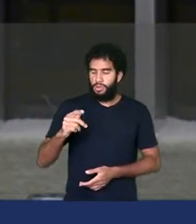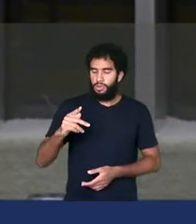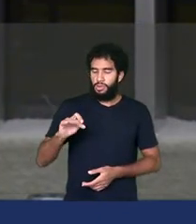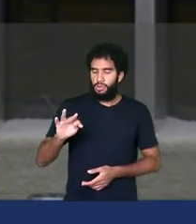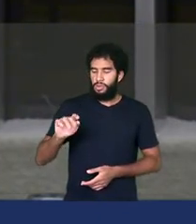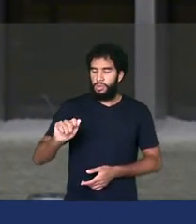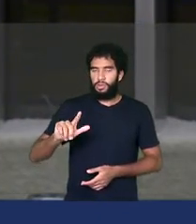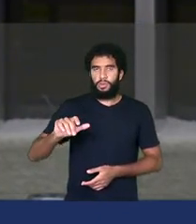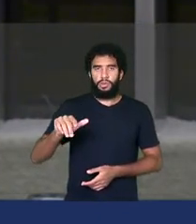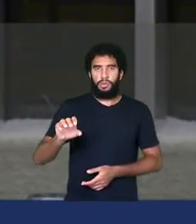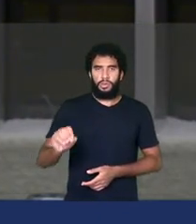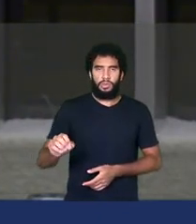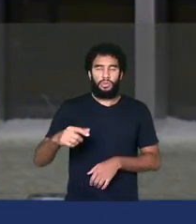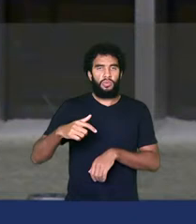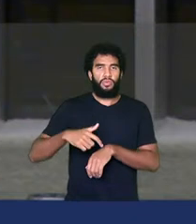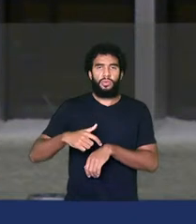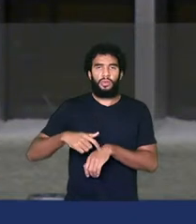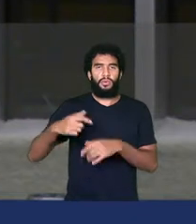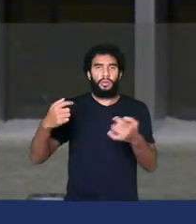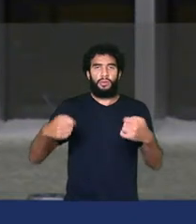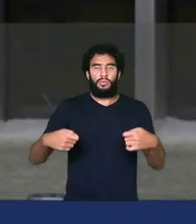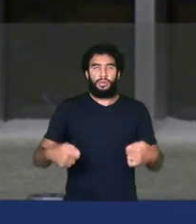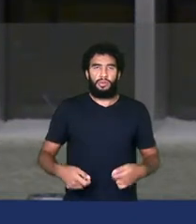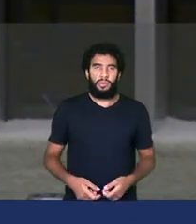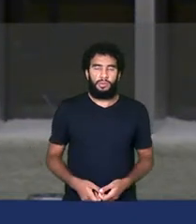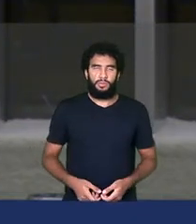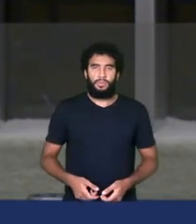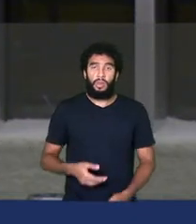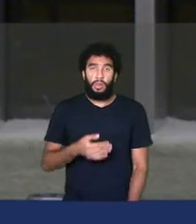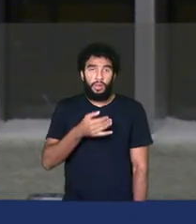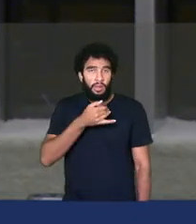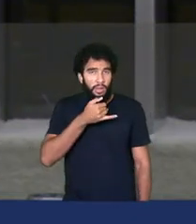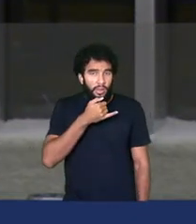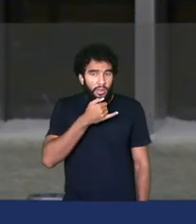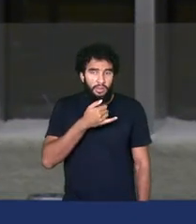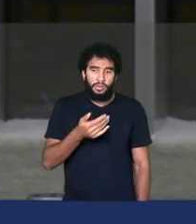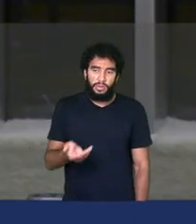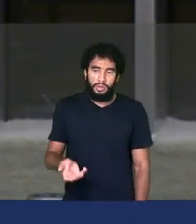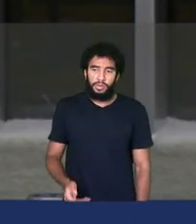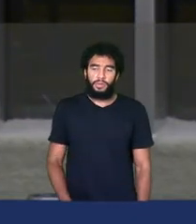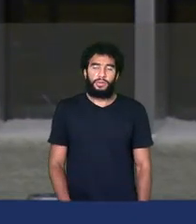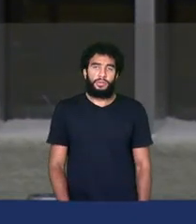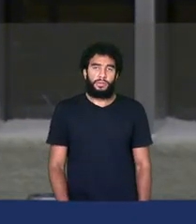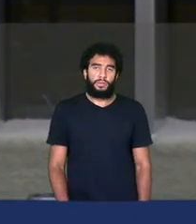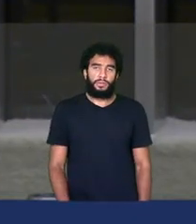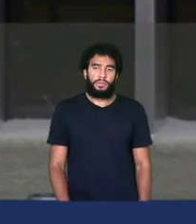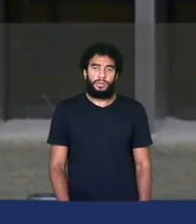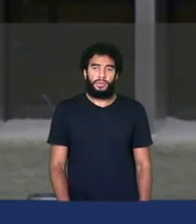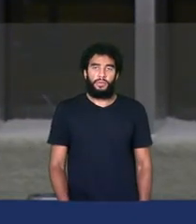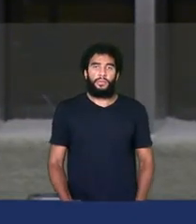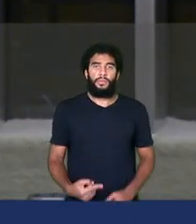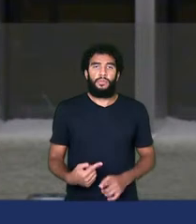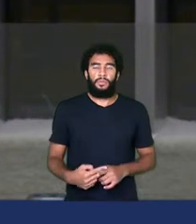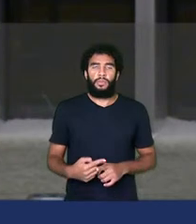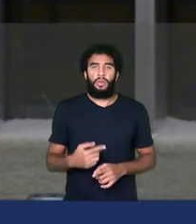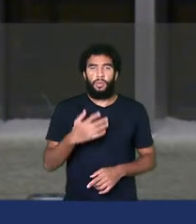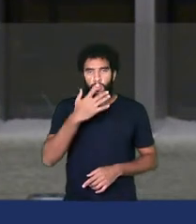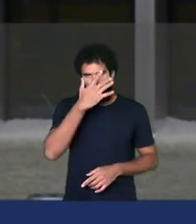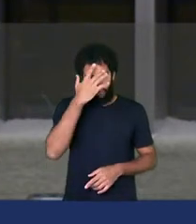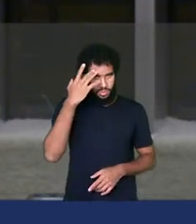DE SAÚDE , QUE FAZEM UMA CONTRIBUIÇÃO, PARA LHE DAR COBERTURA QUANDO ELE REQUERER. É MUITO TRISTE, ASSIM TERMINA, DEPUTADO CÉ LIO, QUANDO UM PACIENTE VAI PARA UM